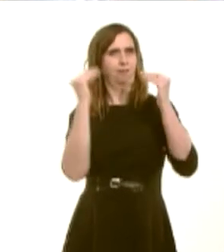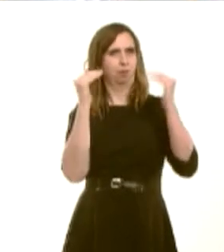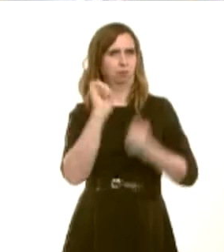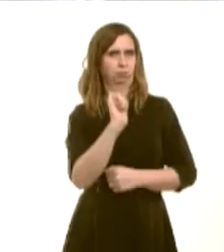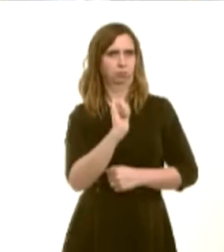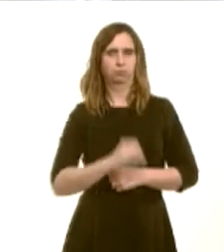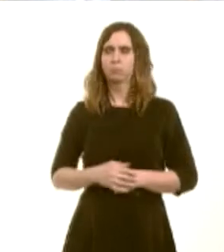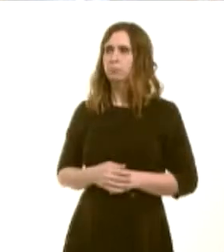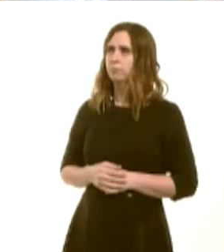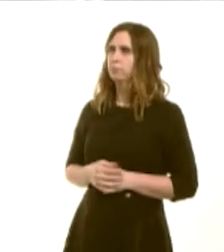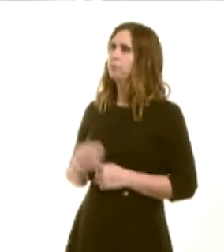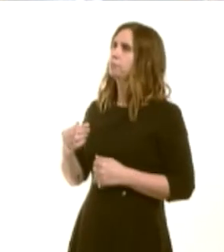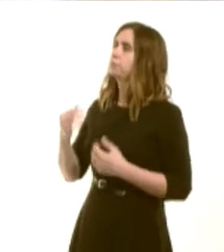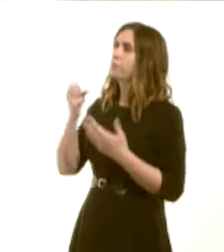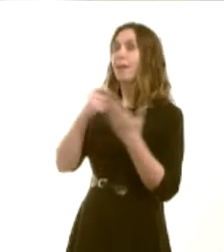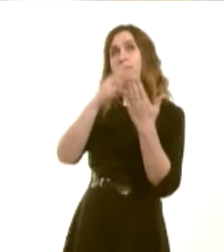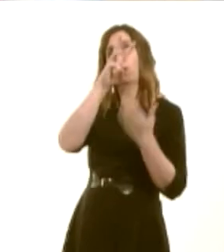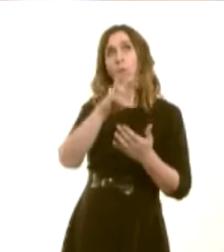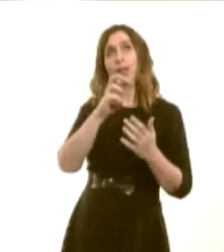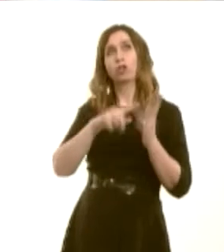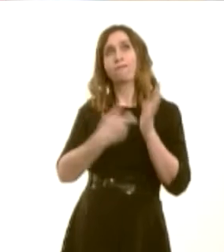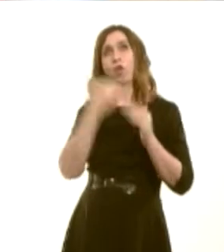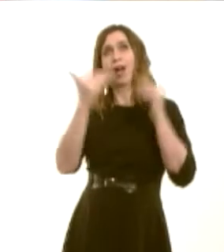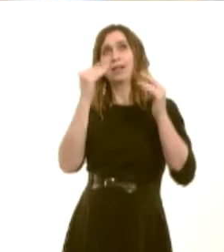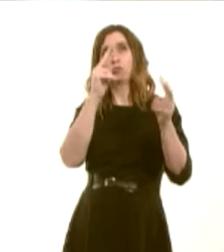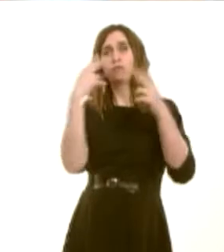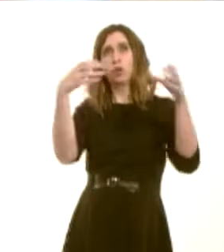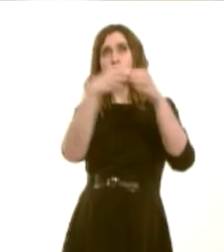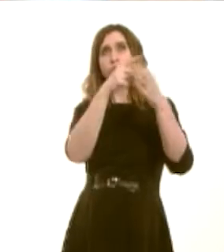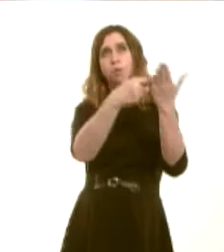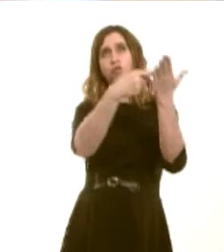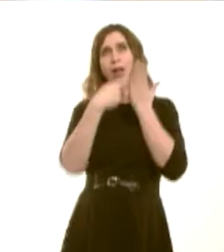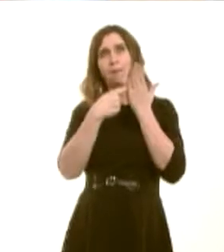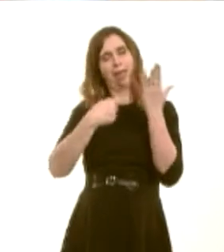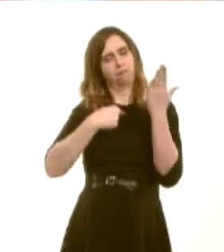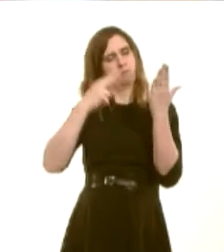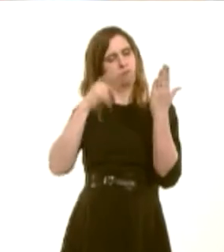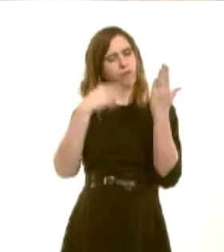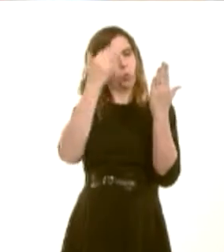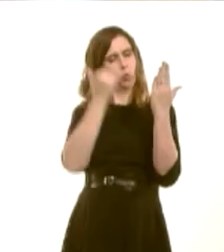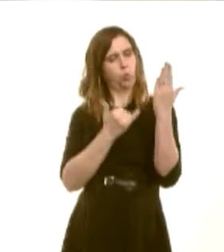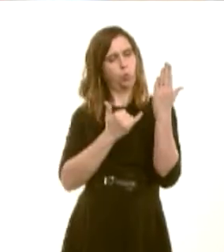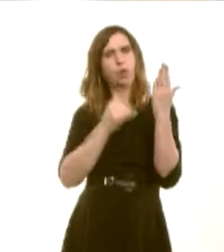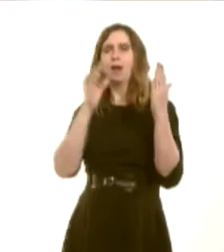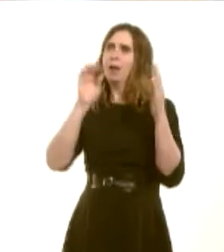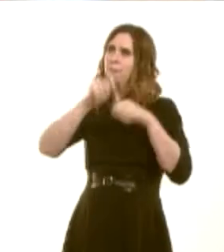y grwp adolygu Cymraeg i oedolion ac yn sefydluír hyn syín cael ei alw ar hyn o bryd yn endid